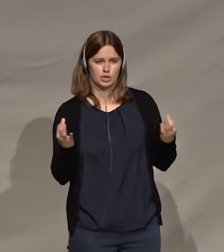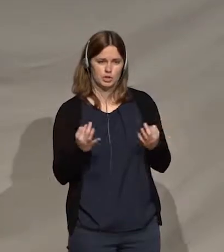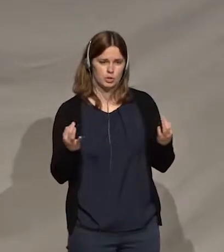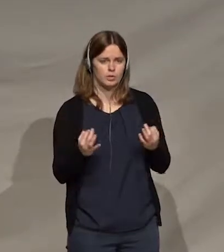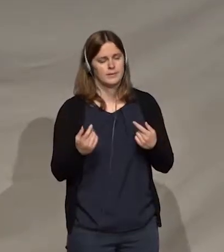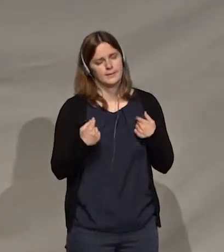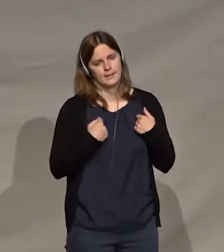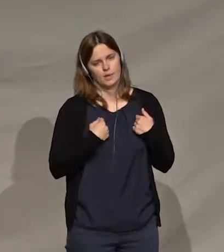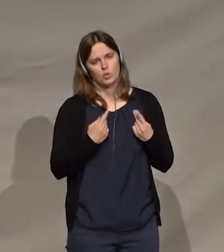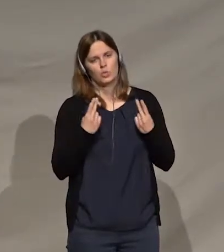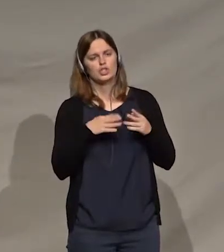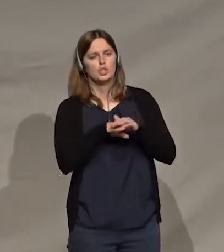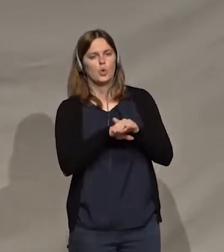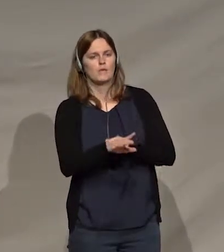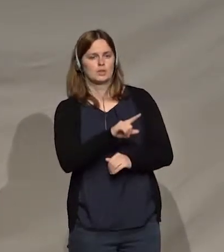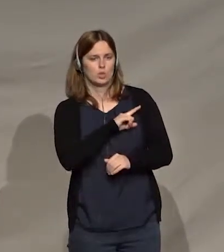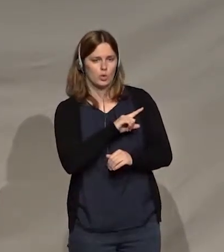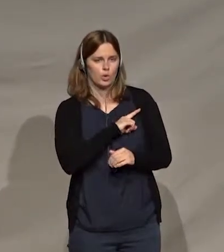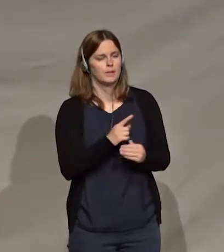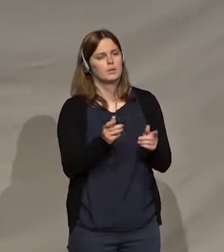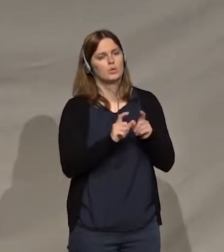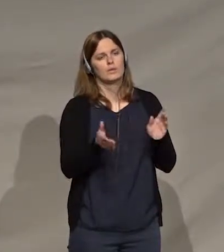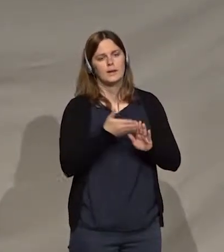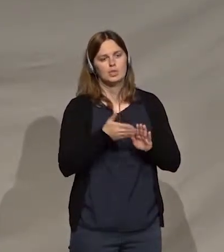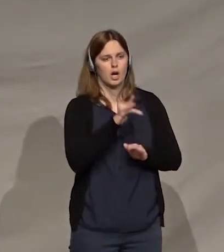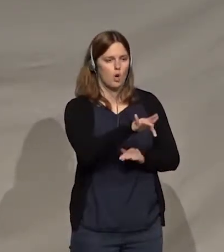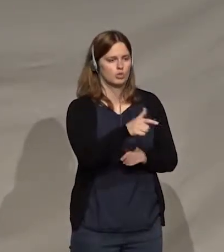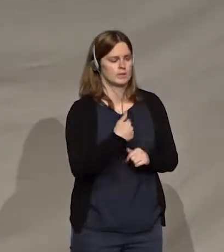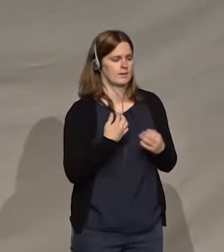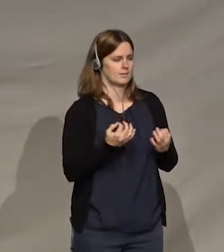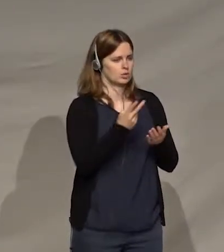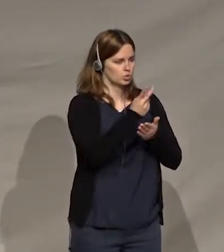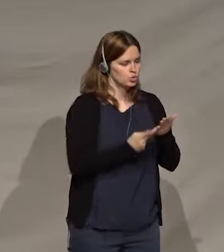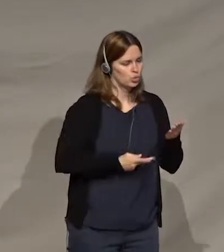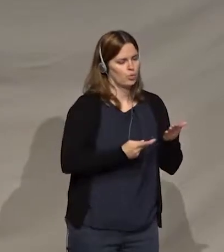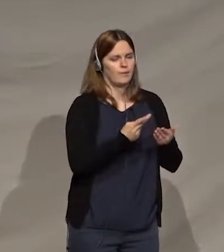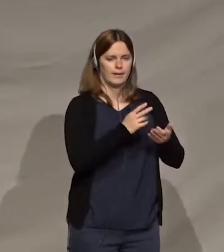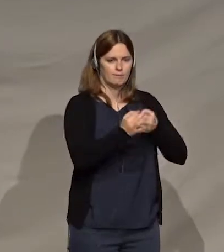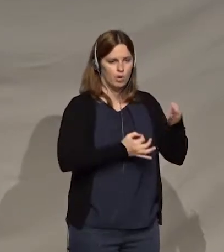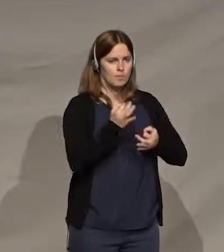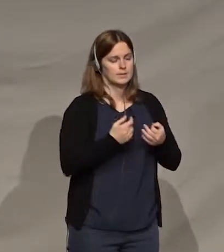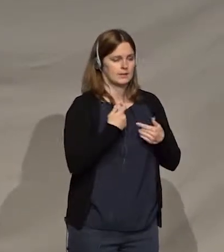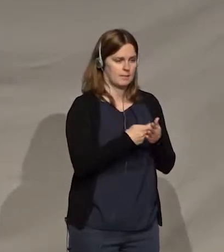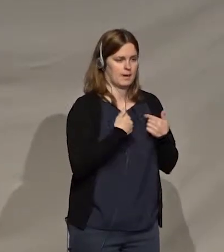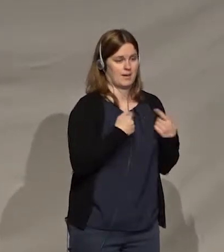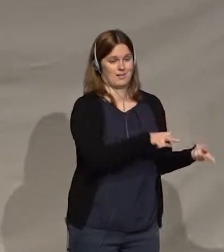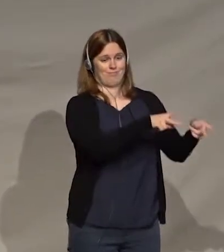Takže používání naší služby vám umožní zachovat si své soukromí a nespoléhat se na ostatní lidi, aby převedli vaše dokumenty za vás.